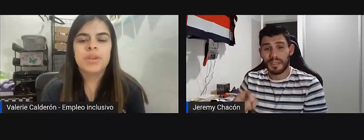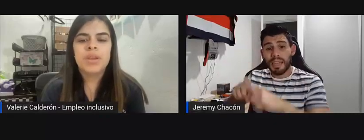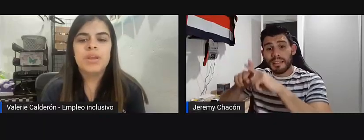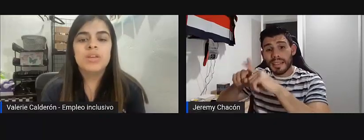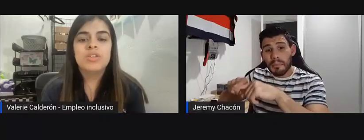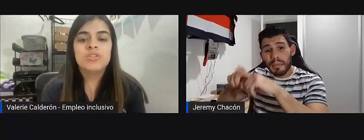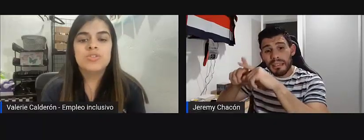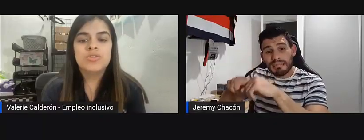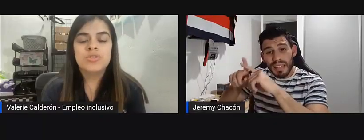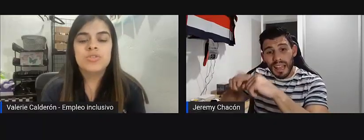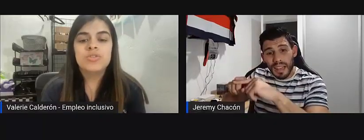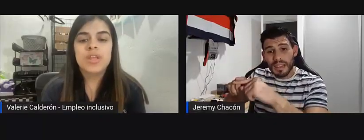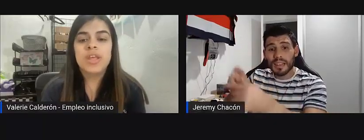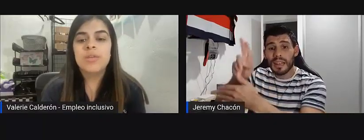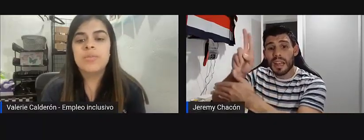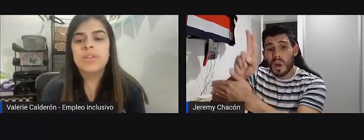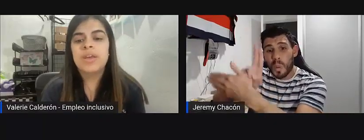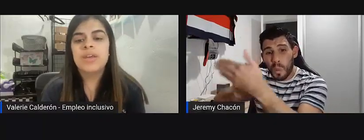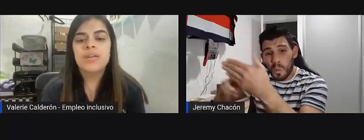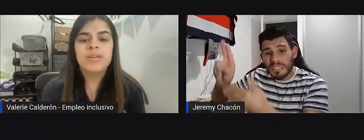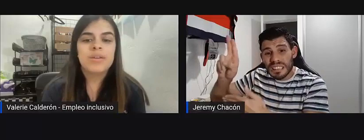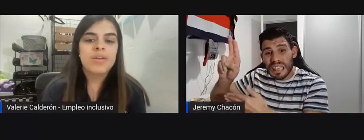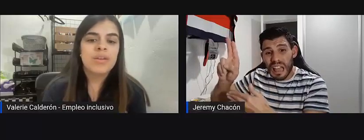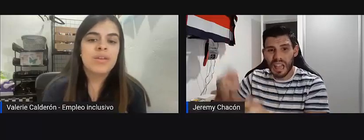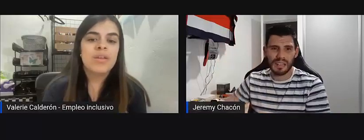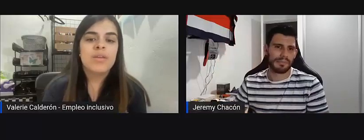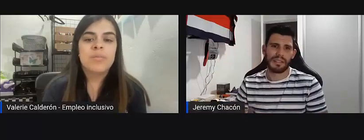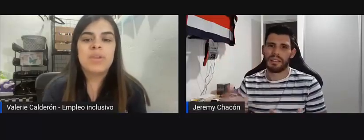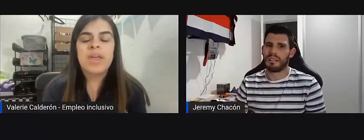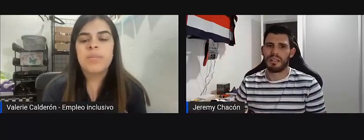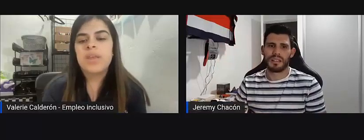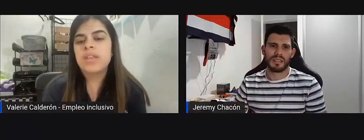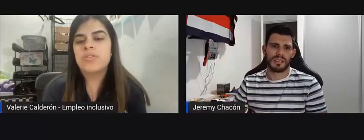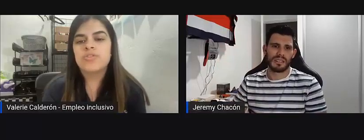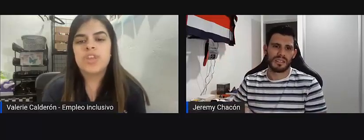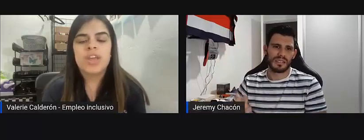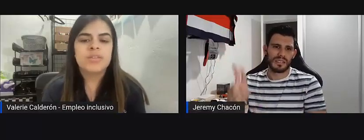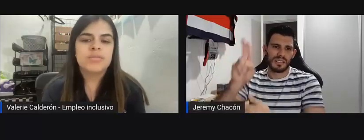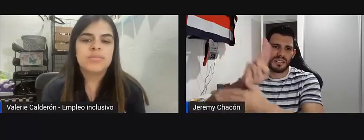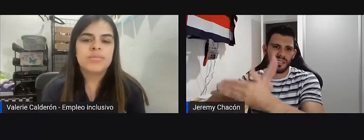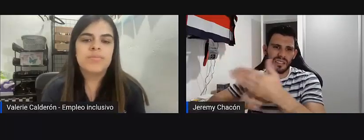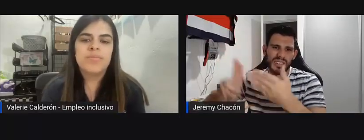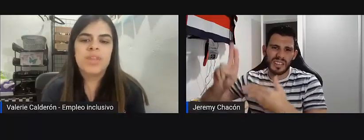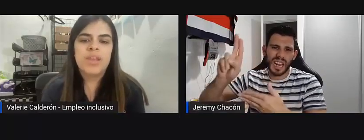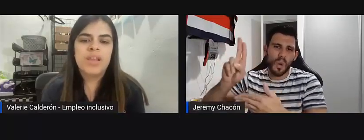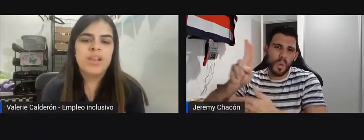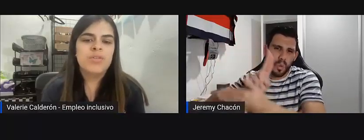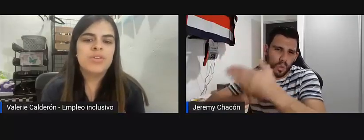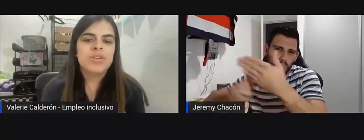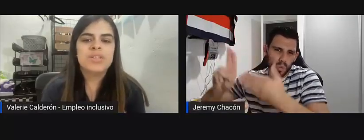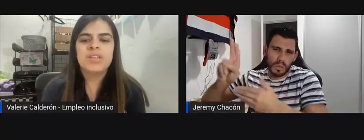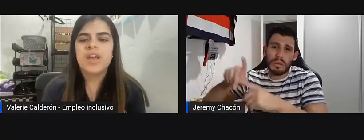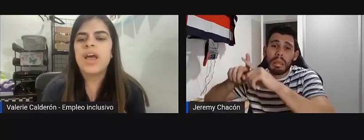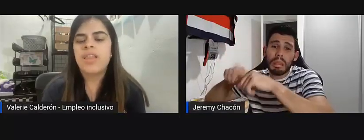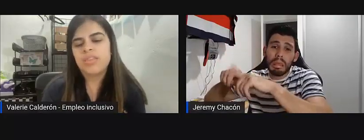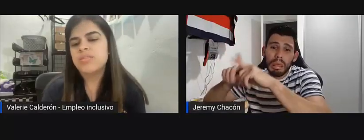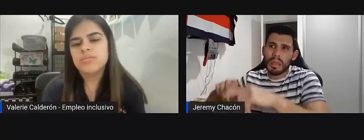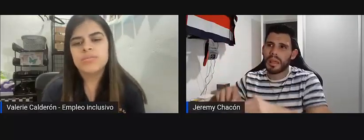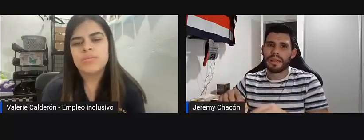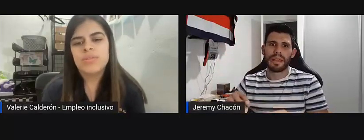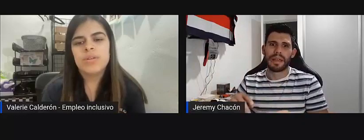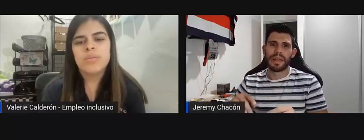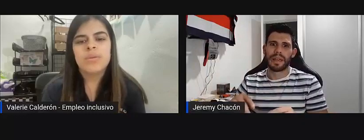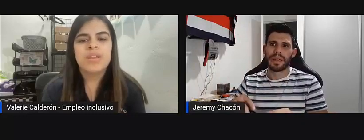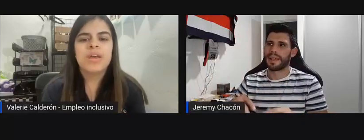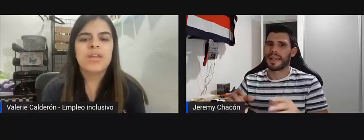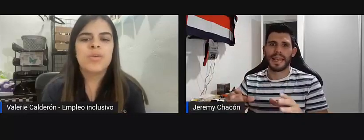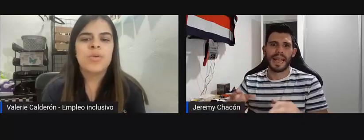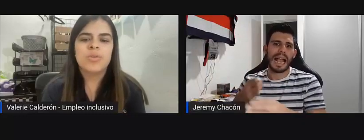si ustedes verdad depende no sé en la universidad verdad o